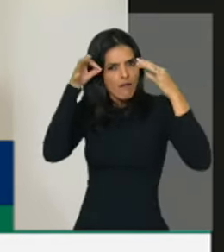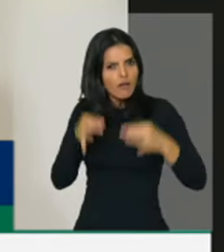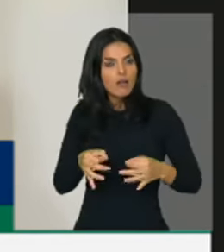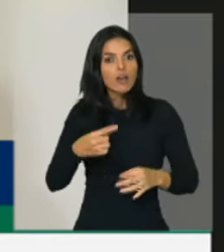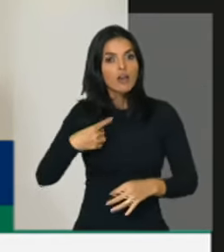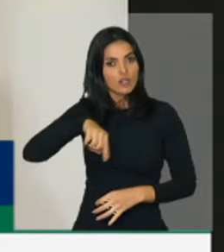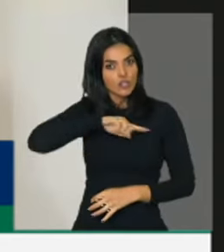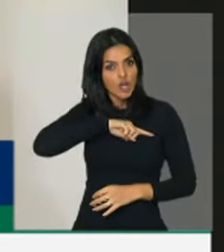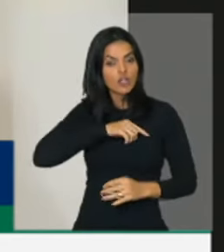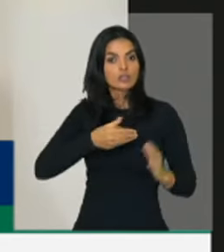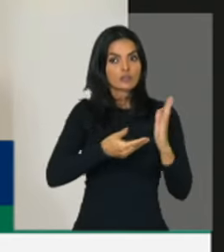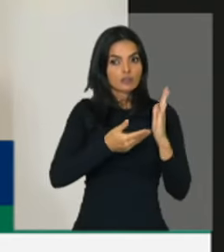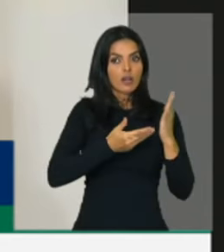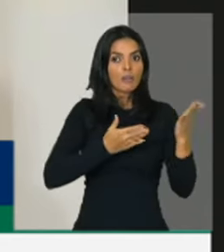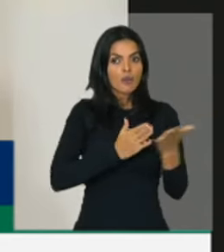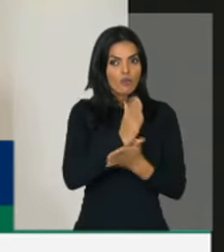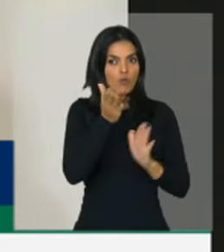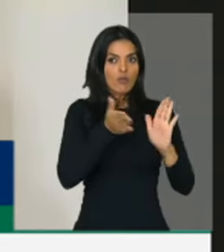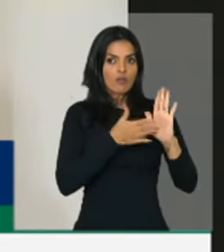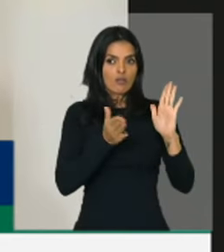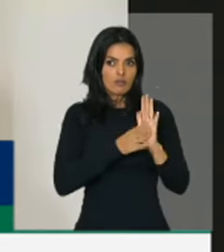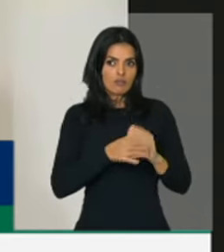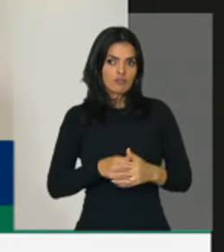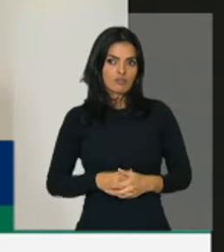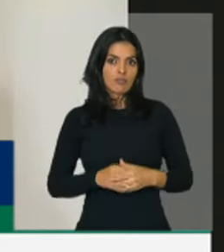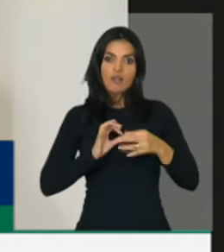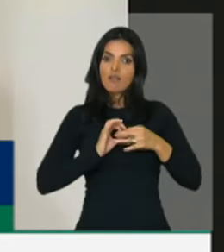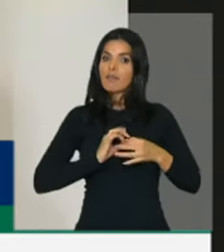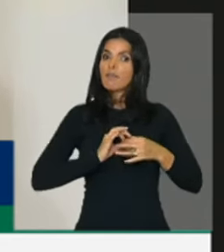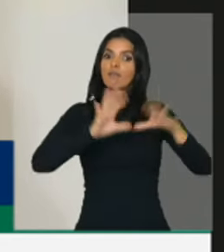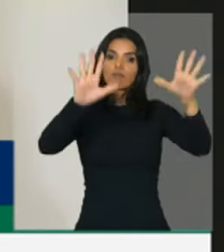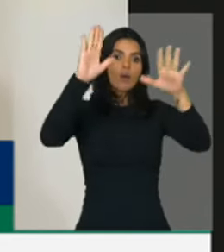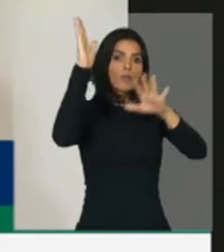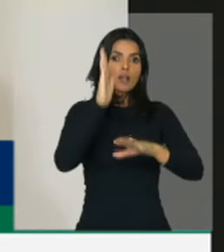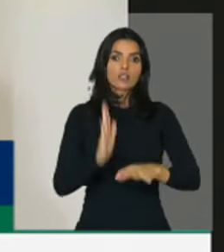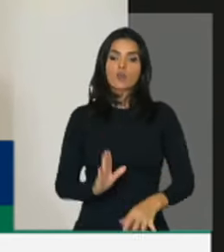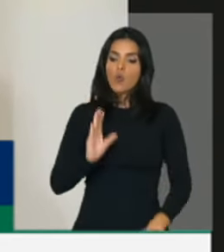CÂMARA EU AJUDEI A PROVAR. NÓS PRECISAMOS LIBERTAR O BRASIL DAS ONGS INTERNACIONAIS QUE VEM AQUI SÓ EXPLORAR E